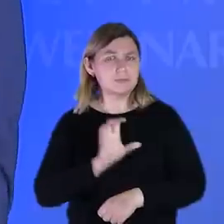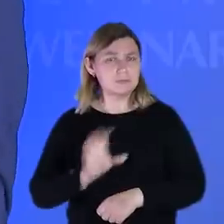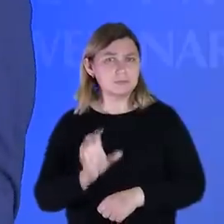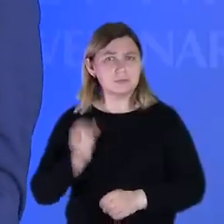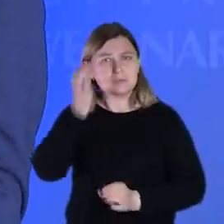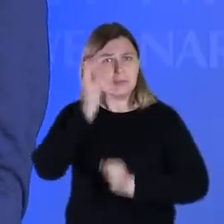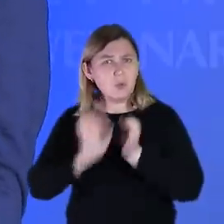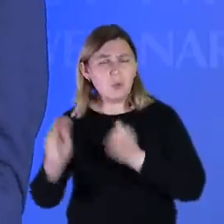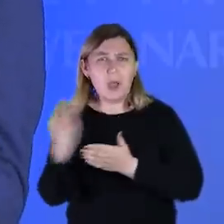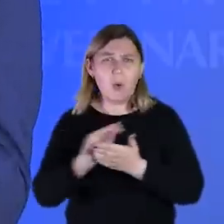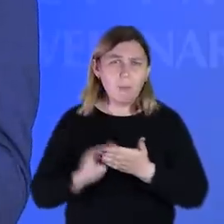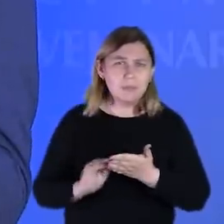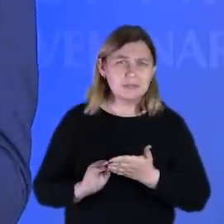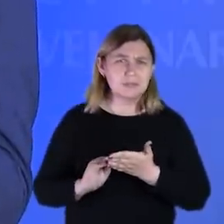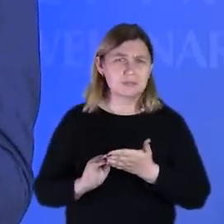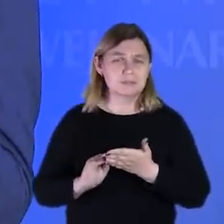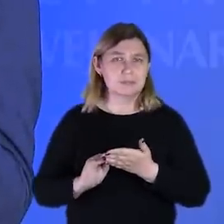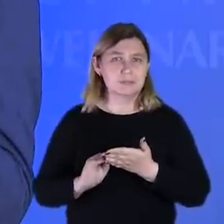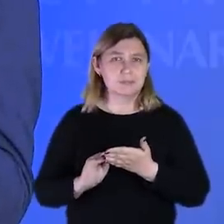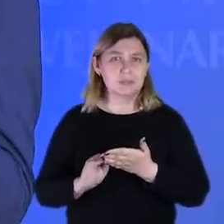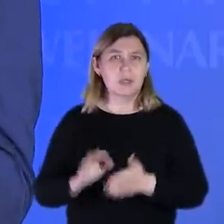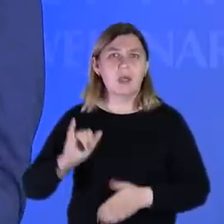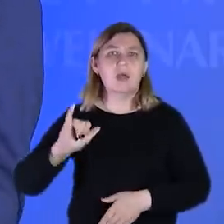Kategoryzacje, dokładne opisy... Na jakim